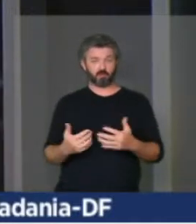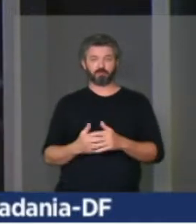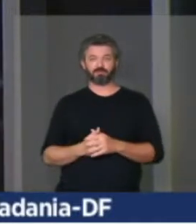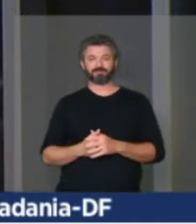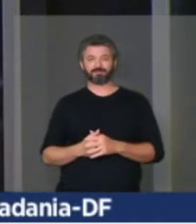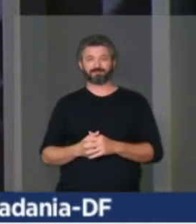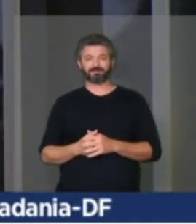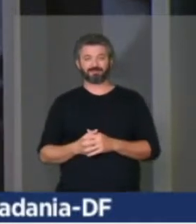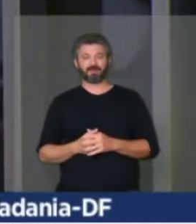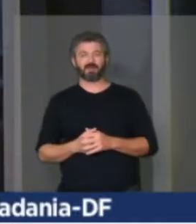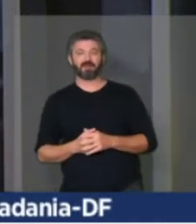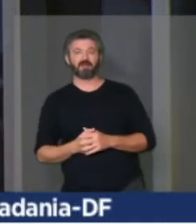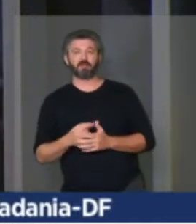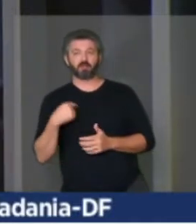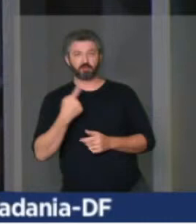MATÉRIA, AINDA QUE NOSSA AVALIAÇÃO, A MELHOR